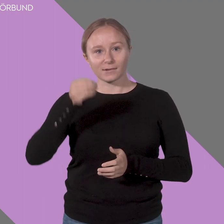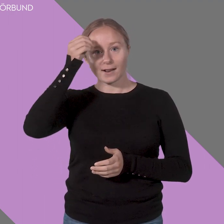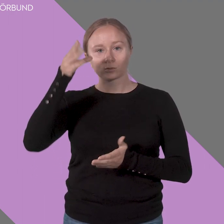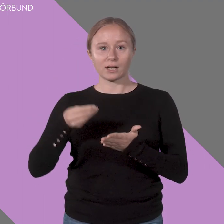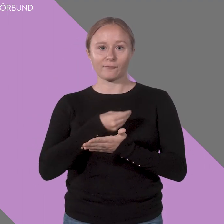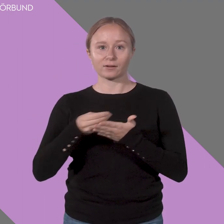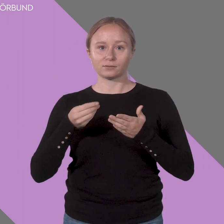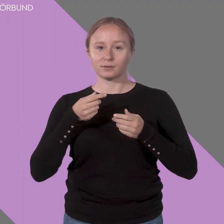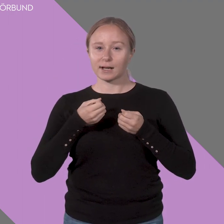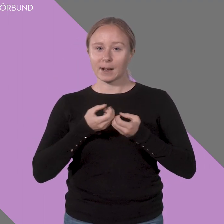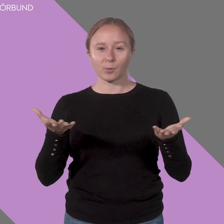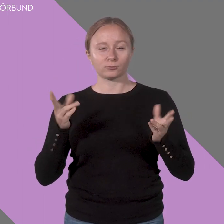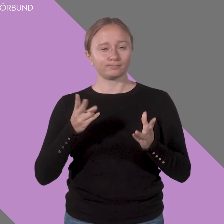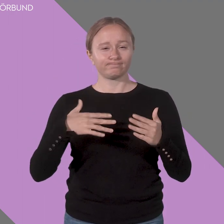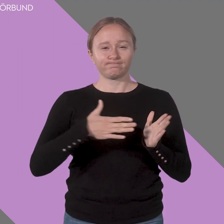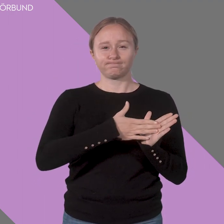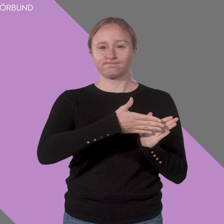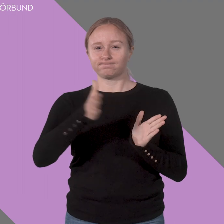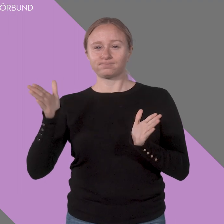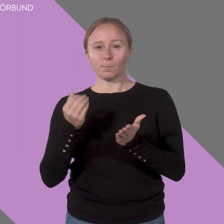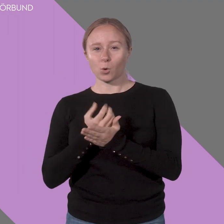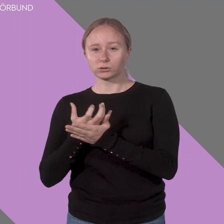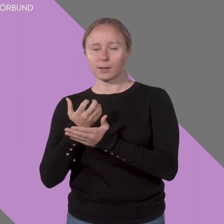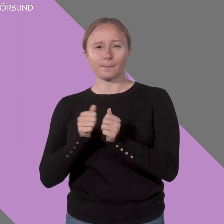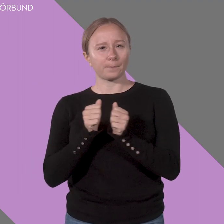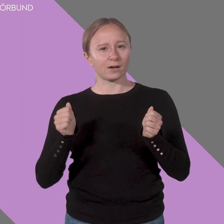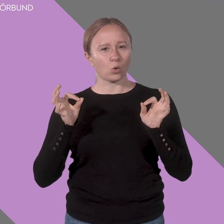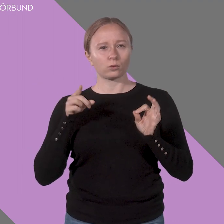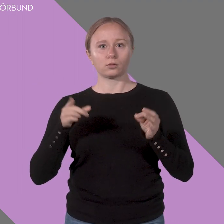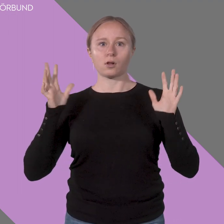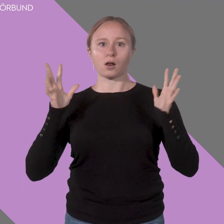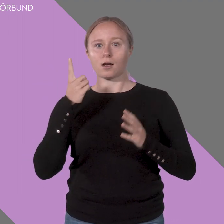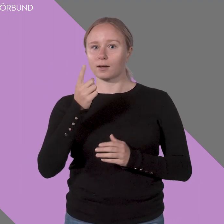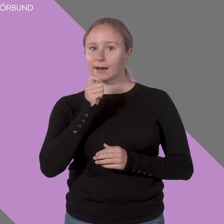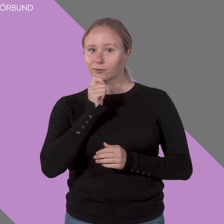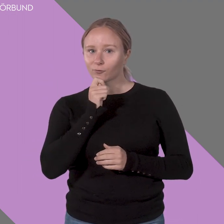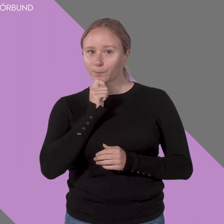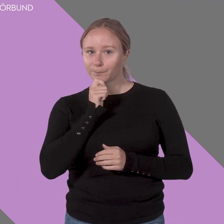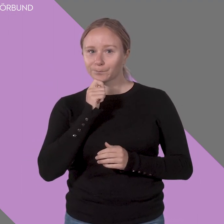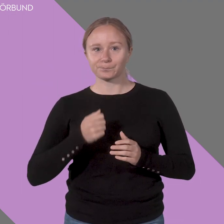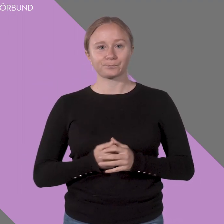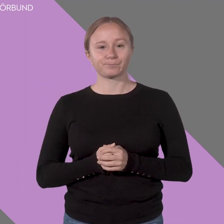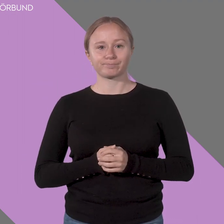Artificiell intelligens erbjuder nästan obegränsade möjligheter, - men hur klarar den en intervju?